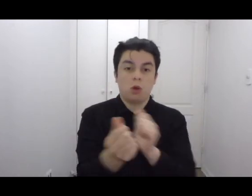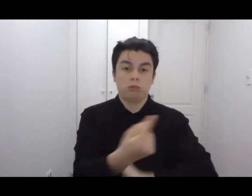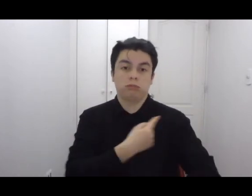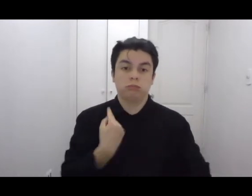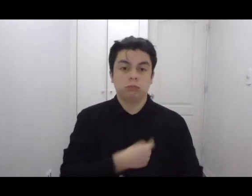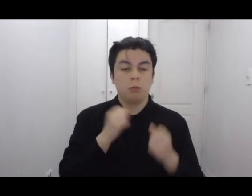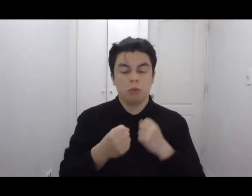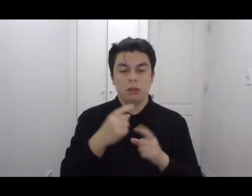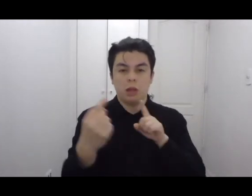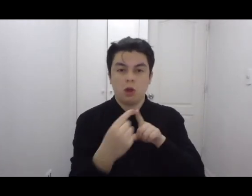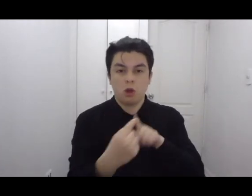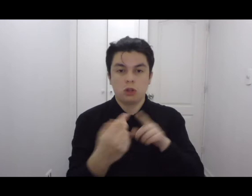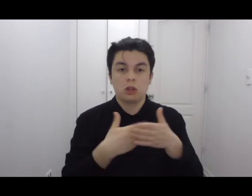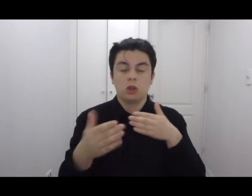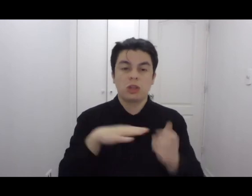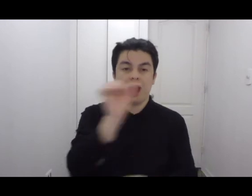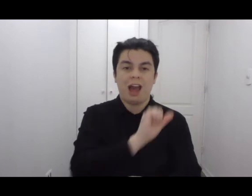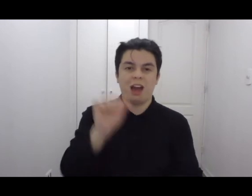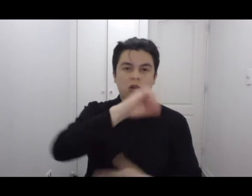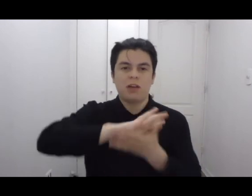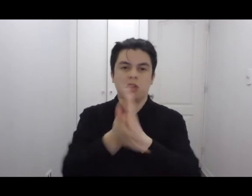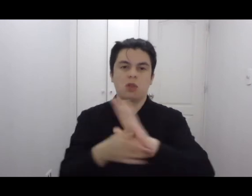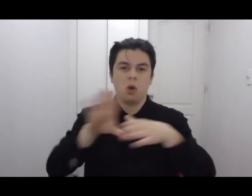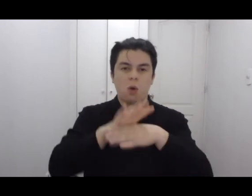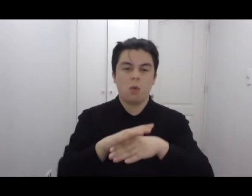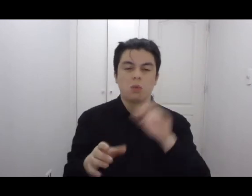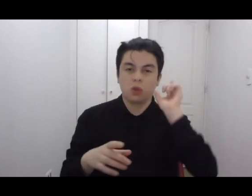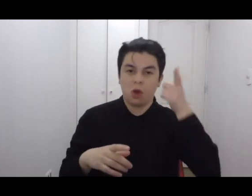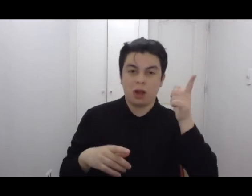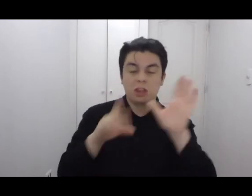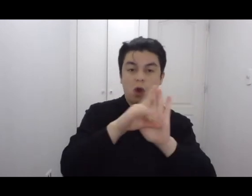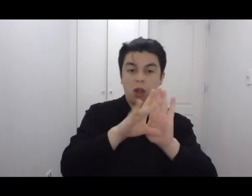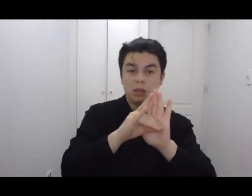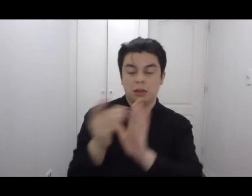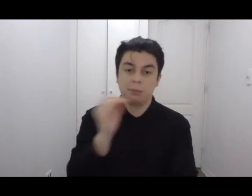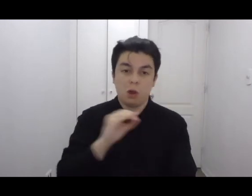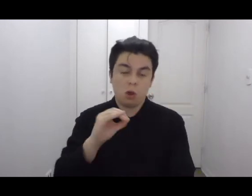de los profesionales de lo que sea, nos pueden contactar en el @todosjuntosradio en instagram